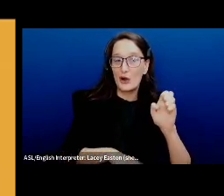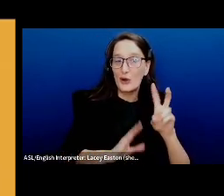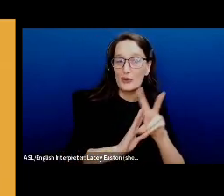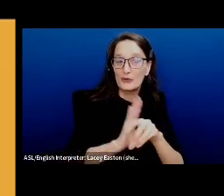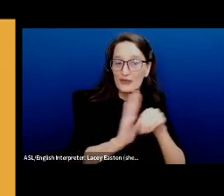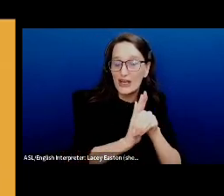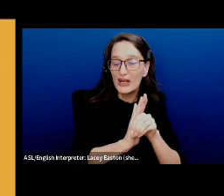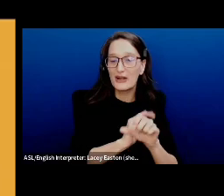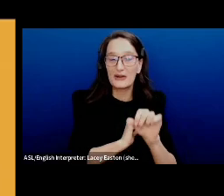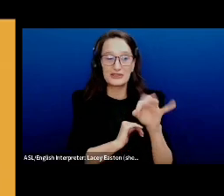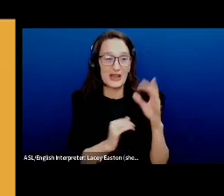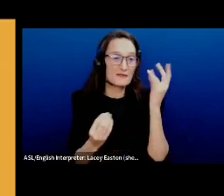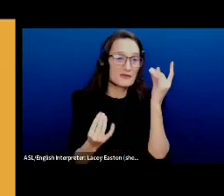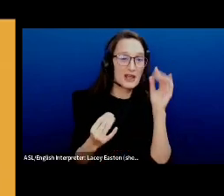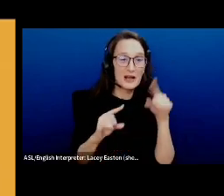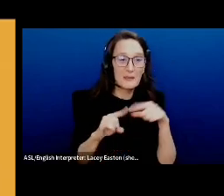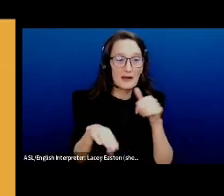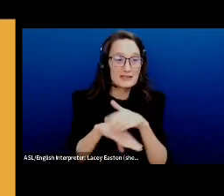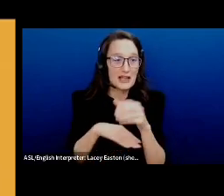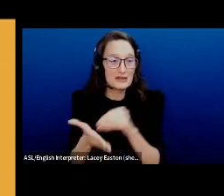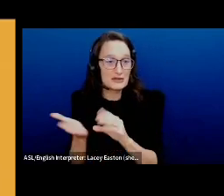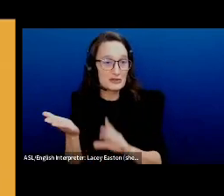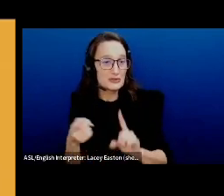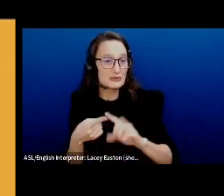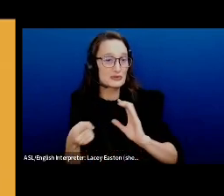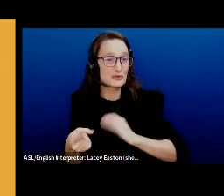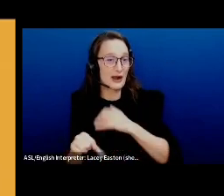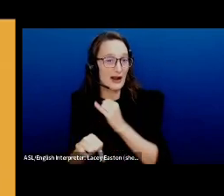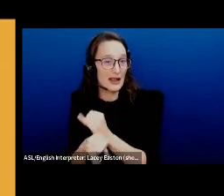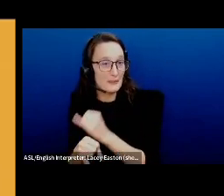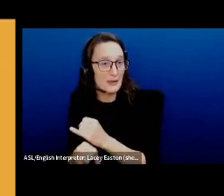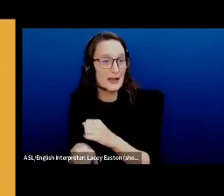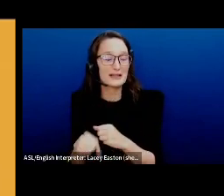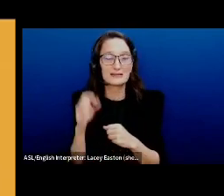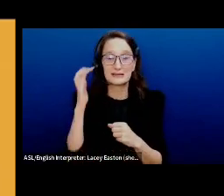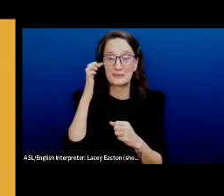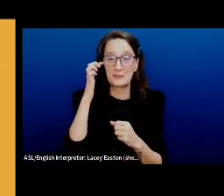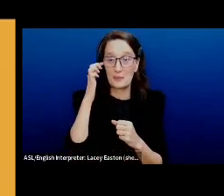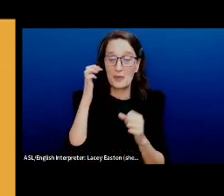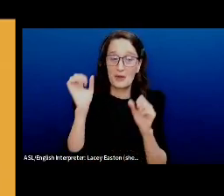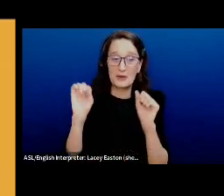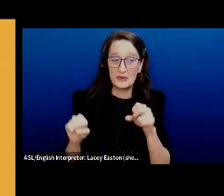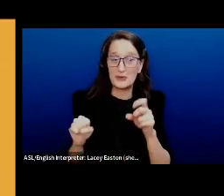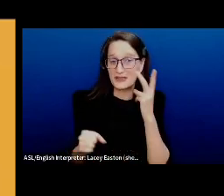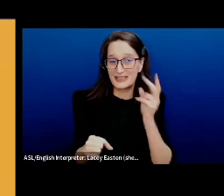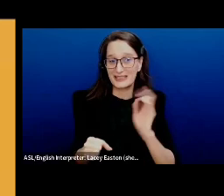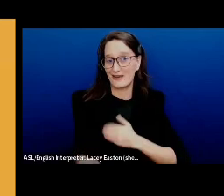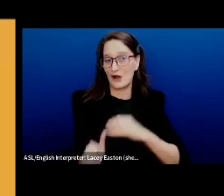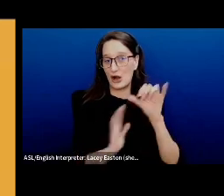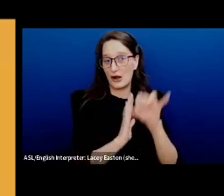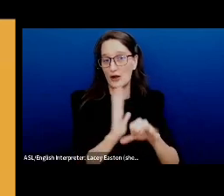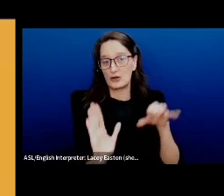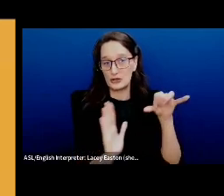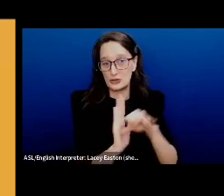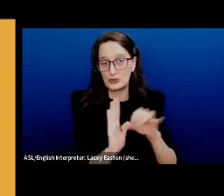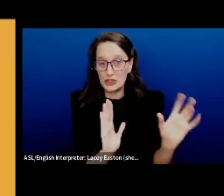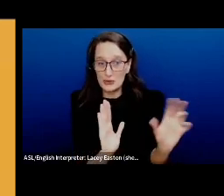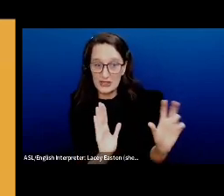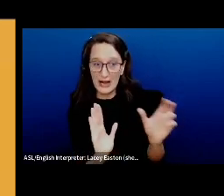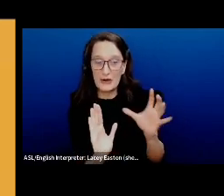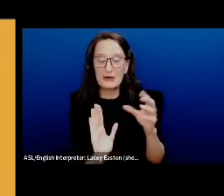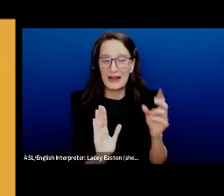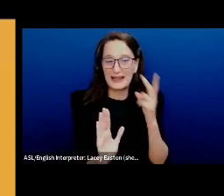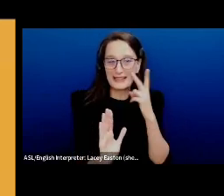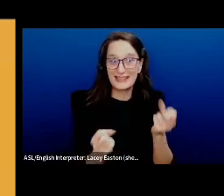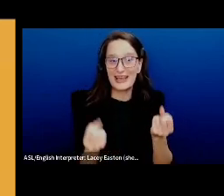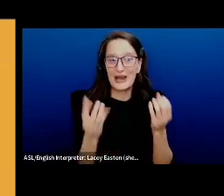estudiante a nuestro campus, pueden visitar nuestro canal de YouTube y ver cuánto se divierten nuestros